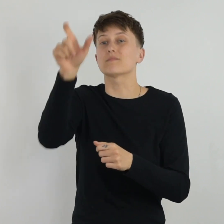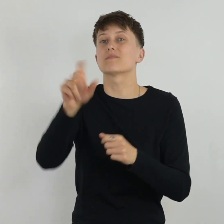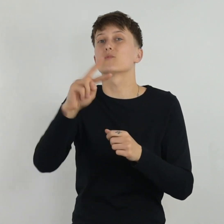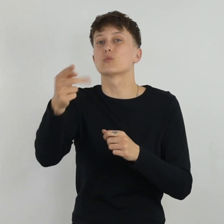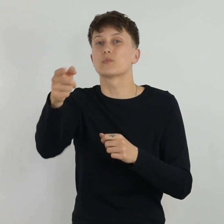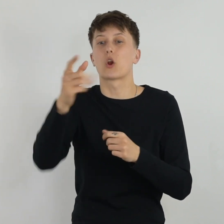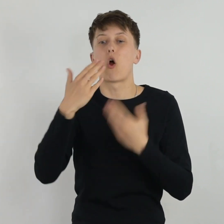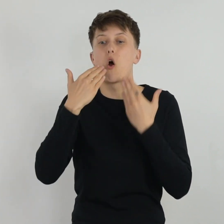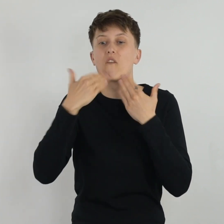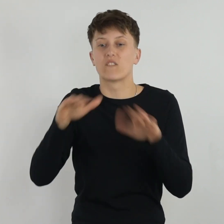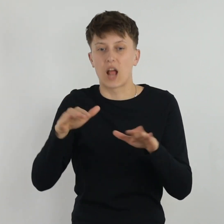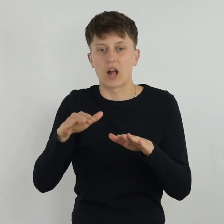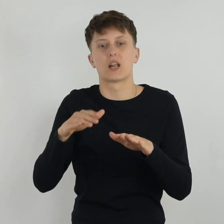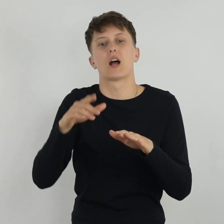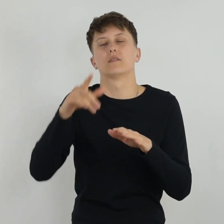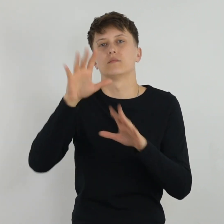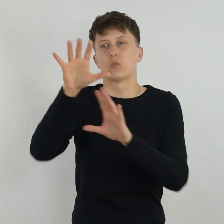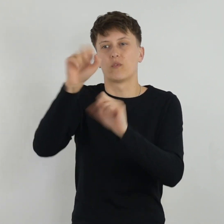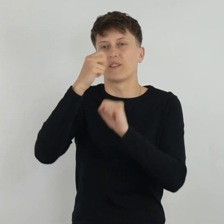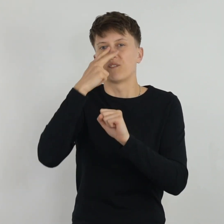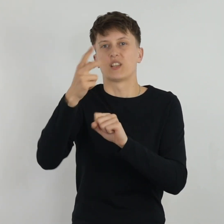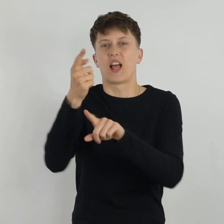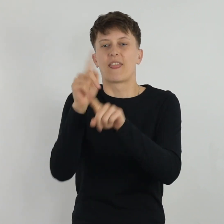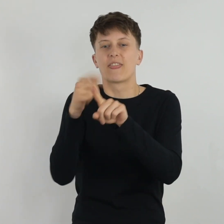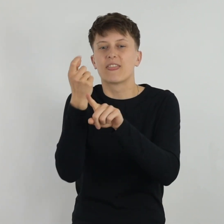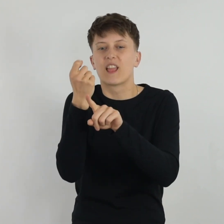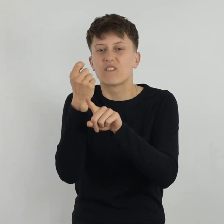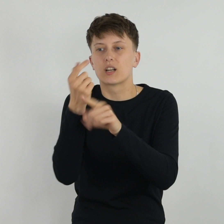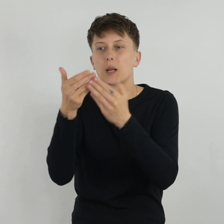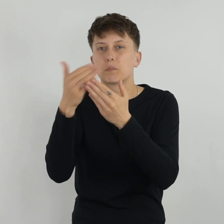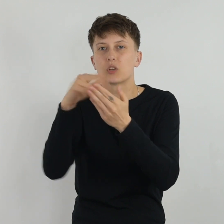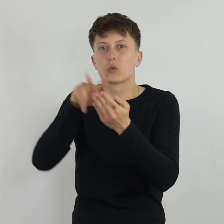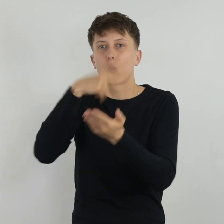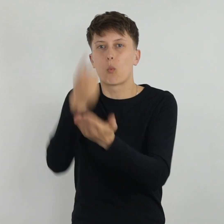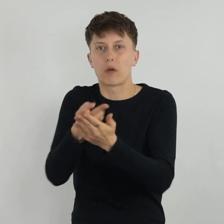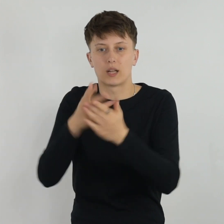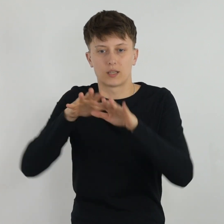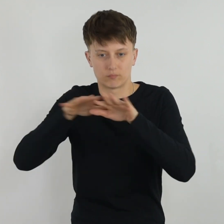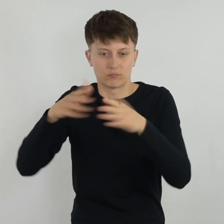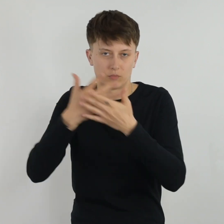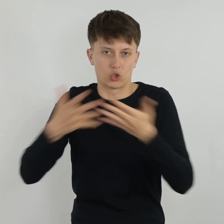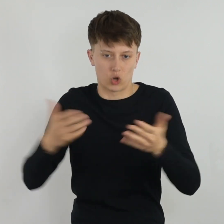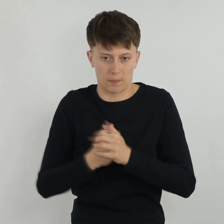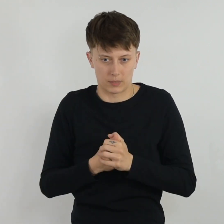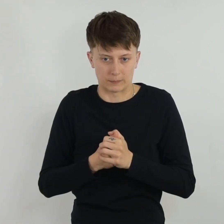Ofiara została uchwycona na chwilę przed upadkiem na ziemię,